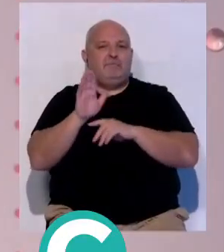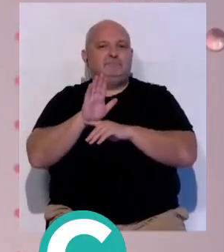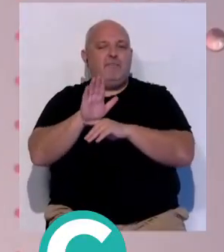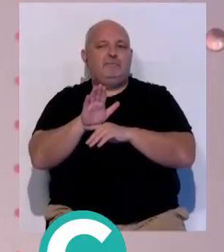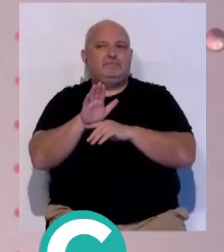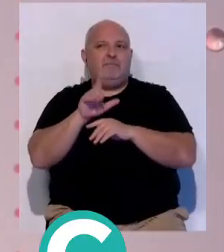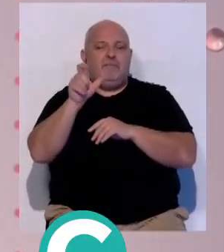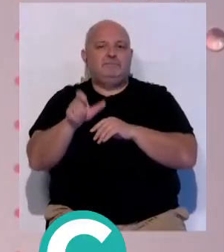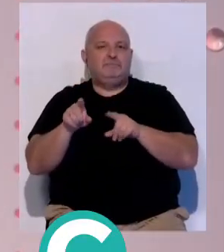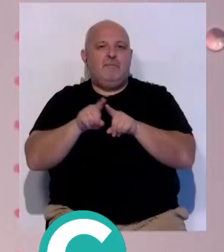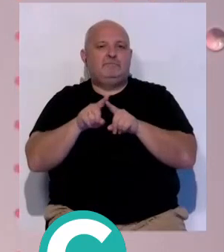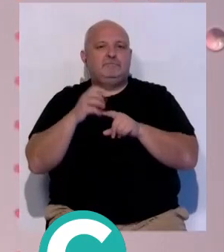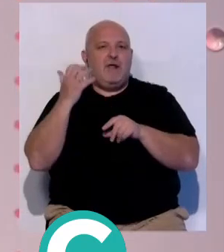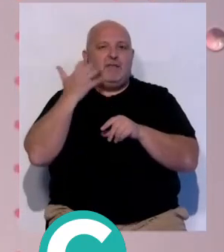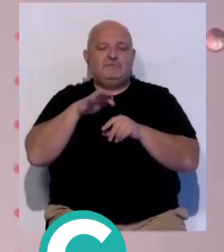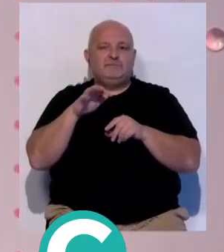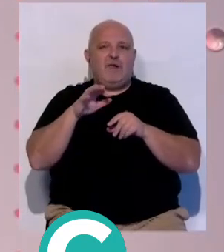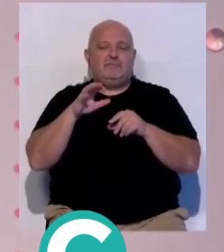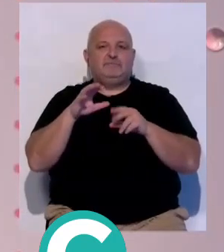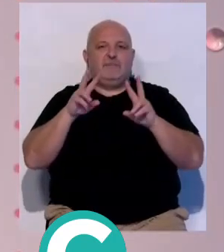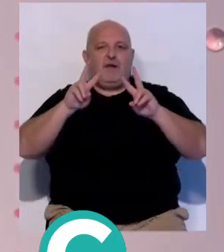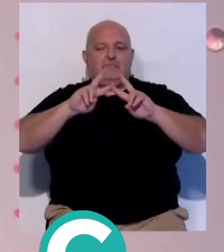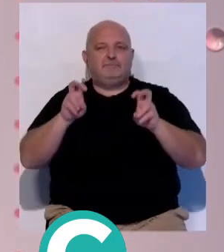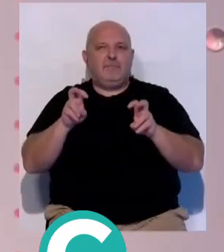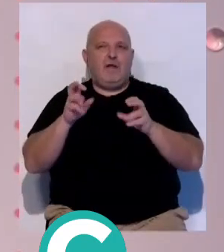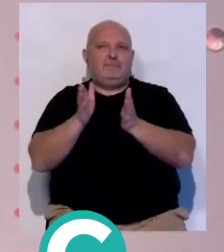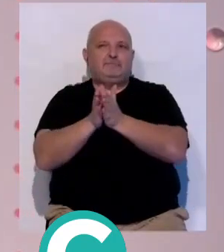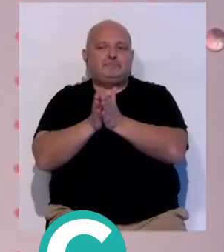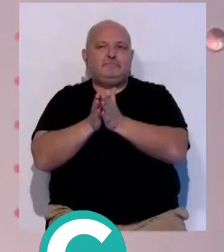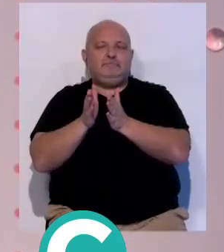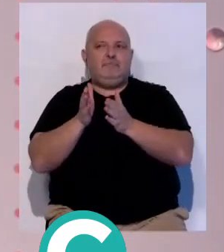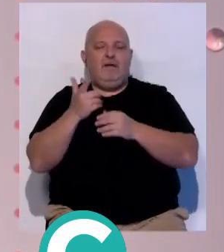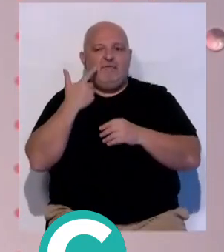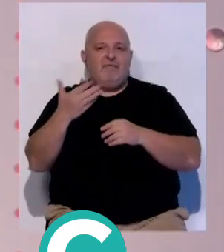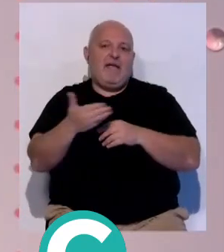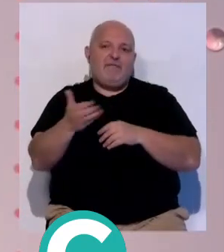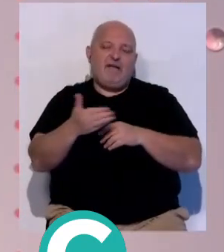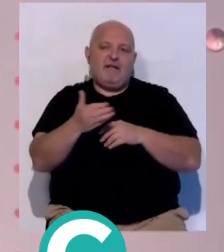tenías tú esa anécdota en la que te decían los compañeros venga venga para meterte prisa y al